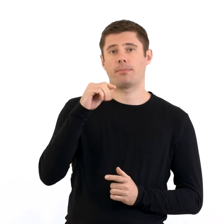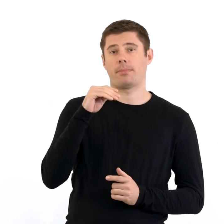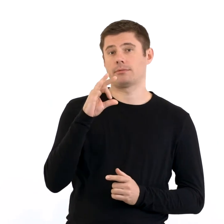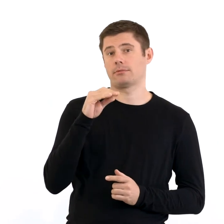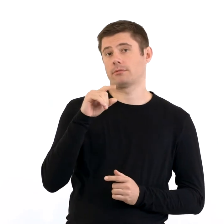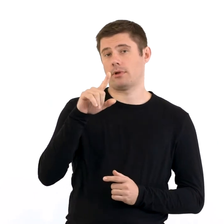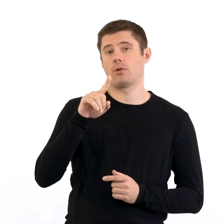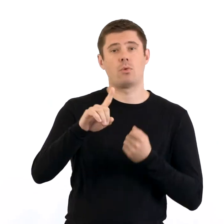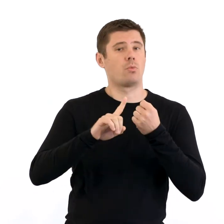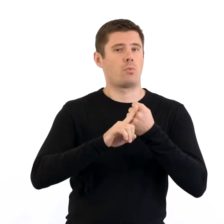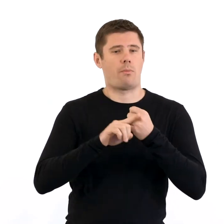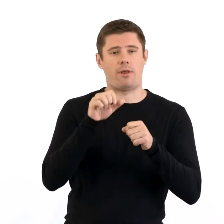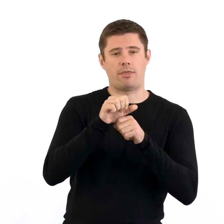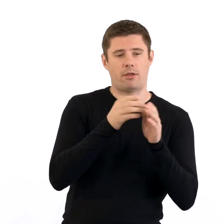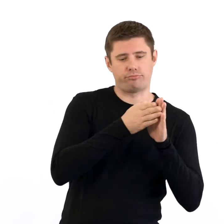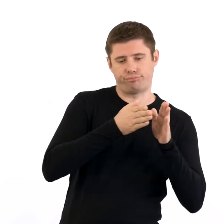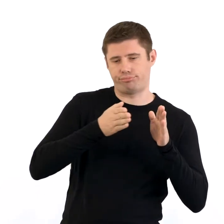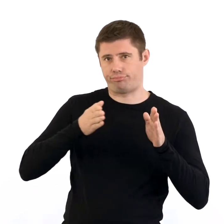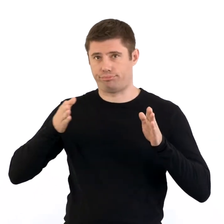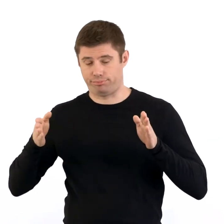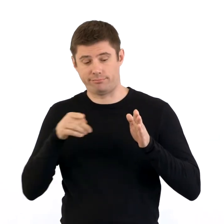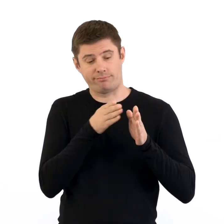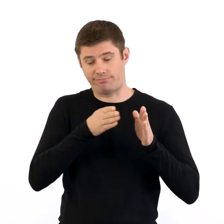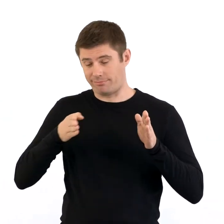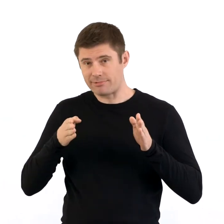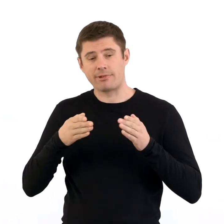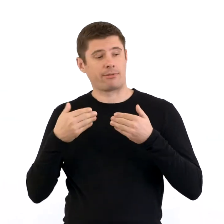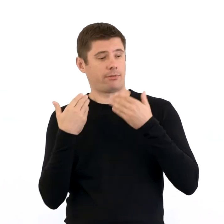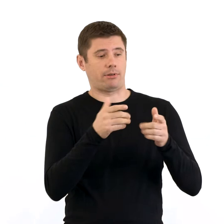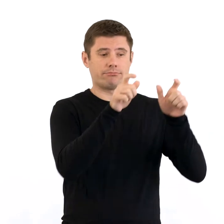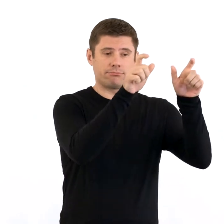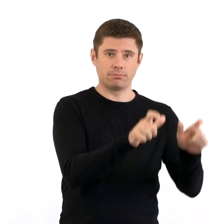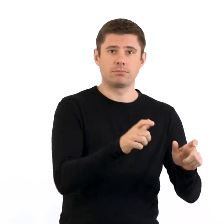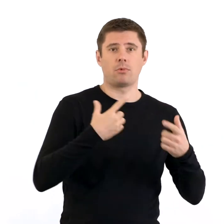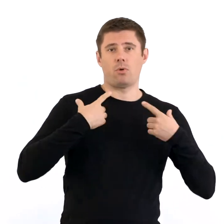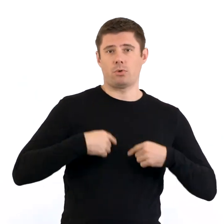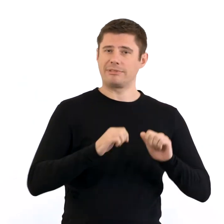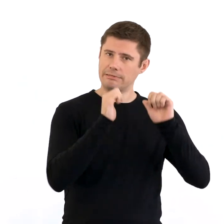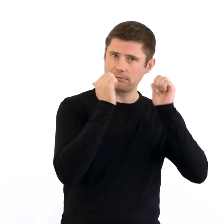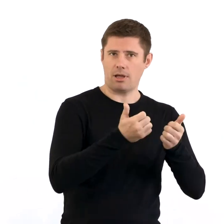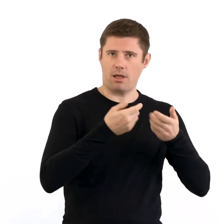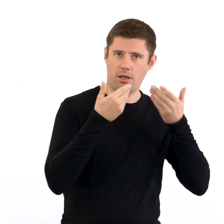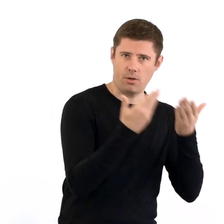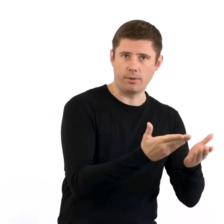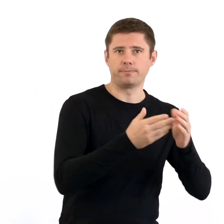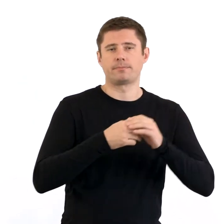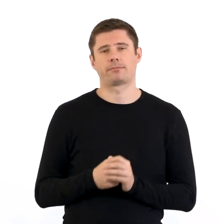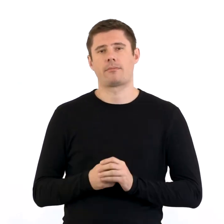Numer PESEL jest to 11-cyfrowy stały symbol numeryczny jednoznacznie identyfikujący określoną osobę fizyczną.